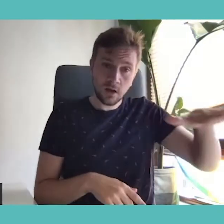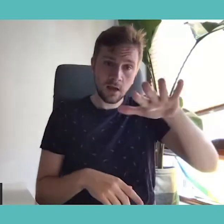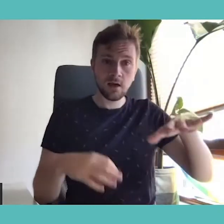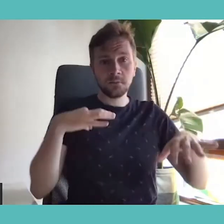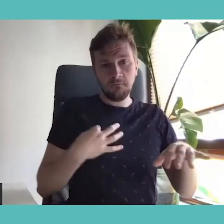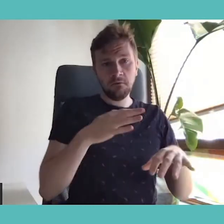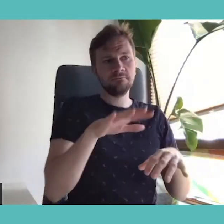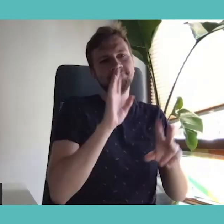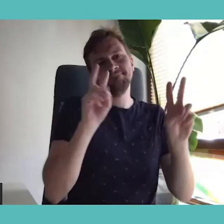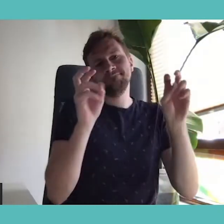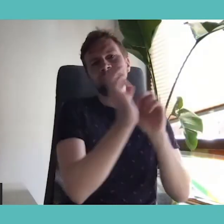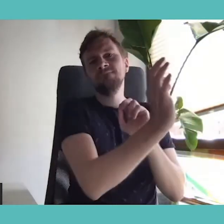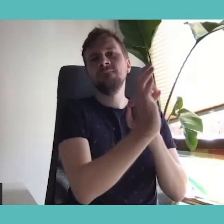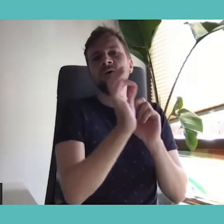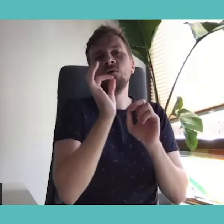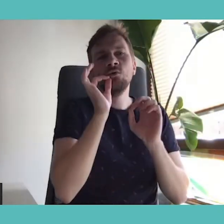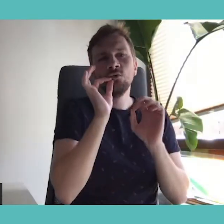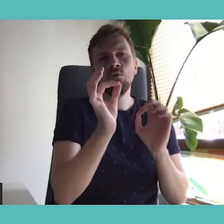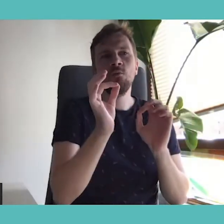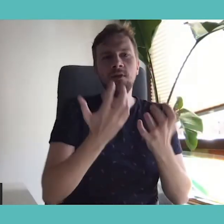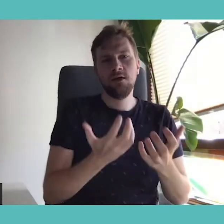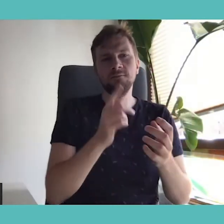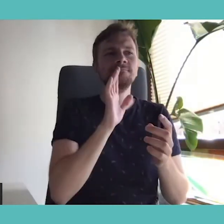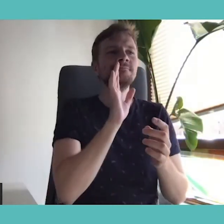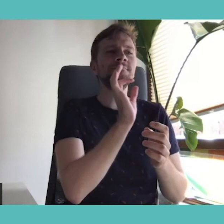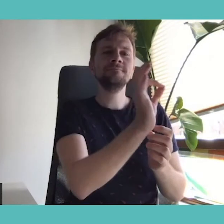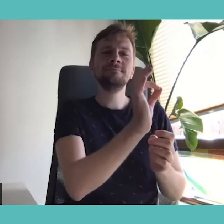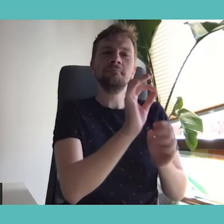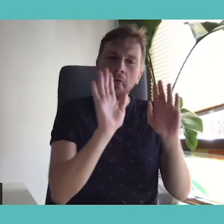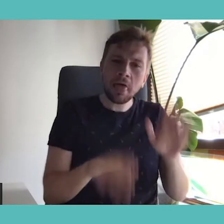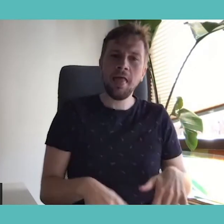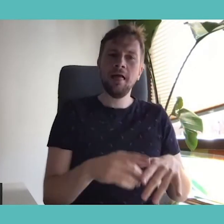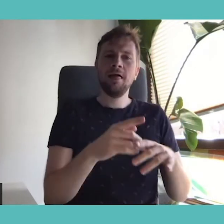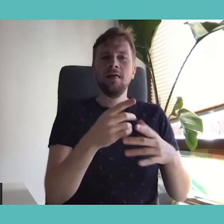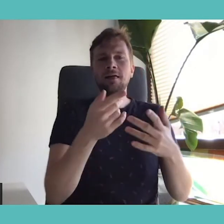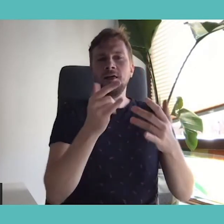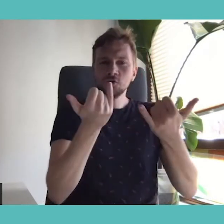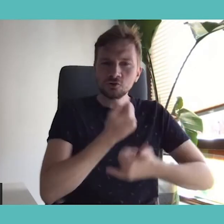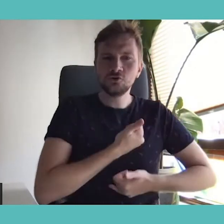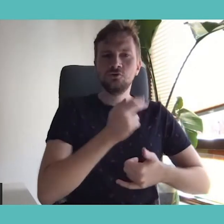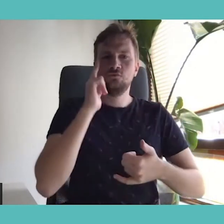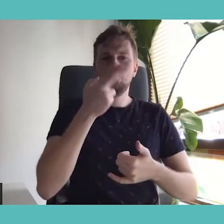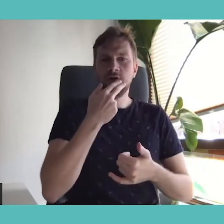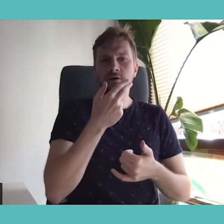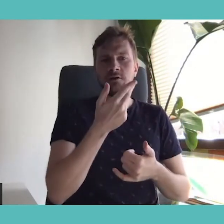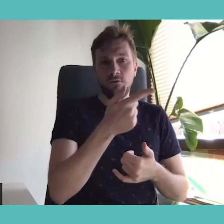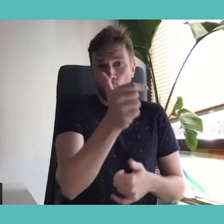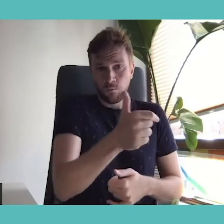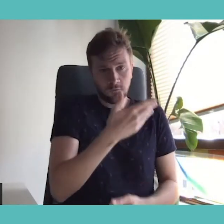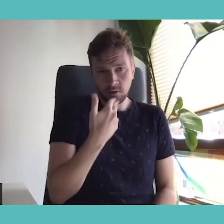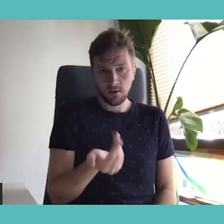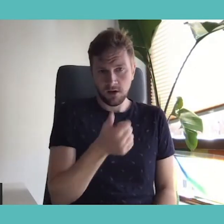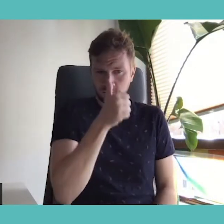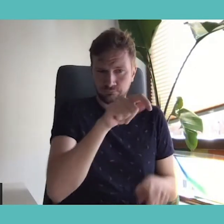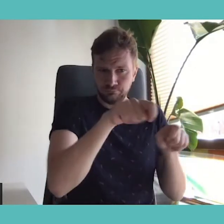Jeśli chodzi o osoby prywatne, to liczą się ich dobre chęci. Tak naprawdę, to nie jest ich obowiązek.